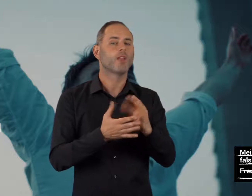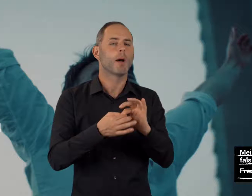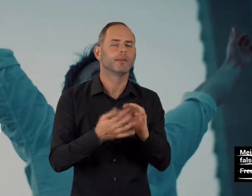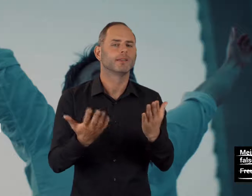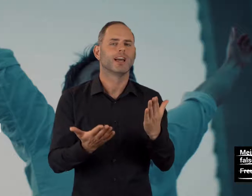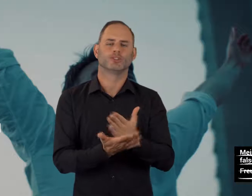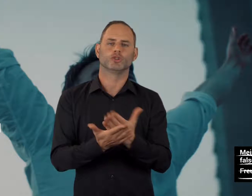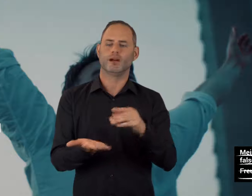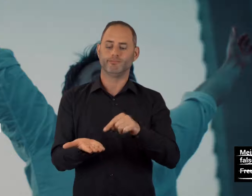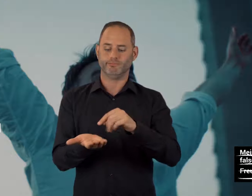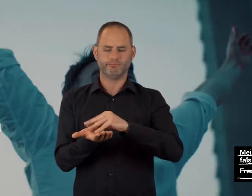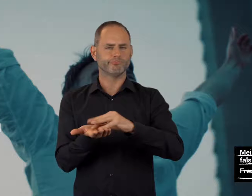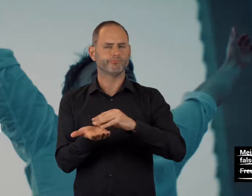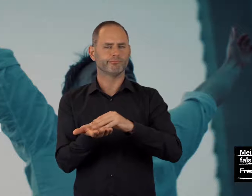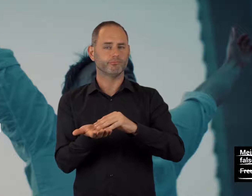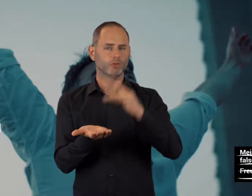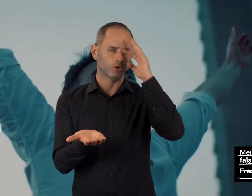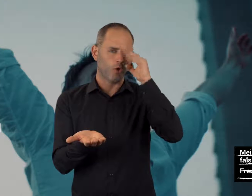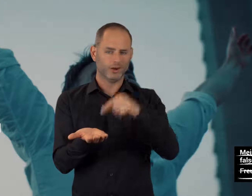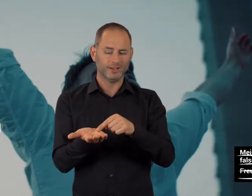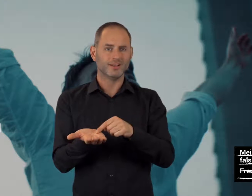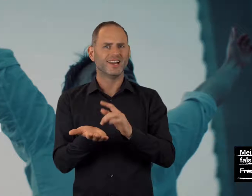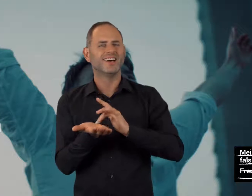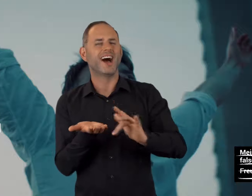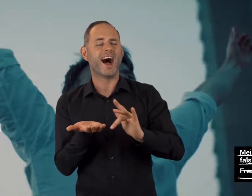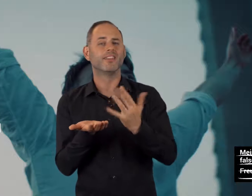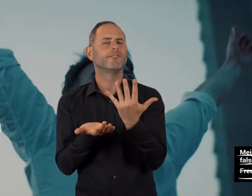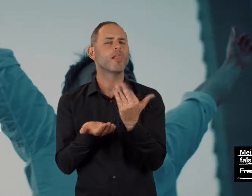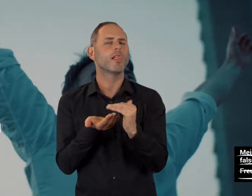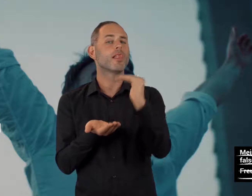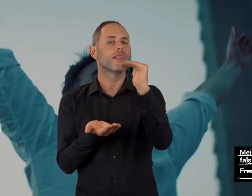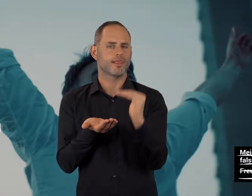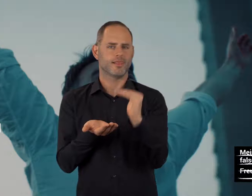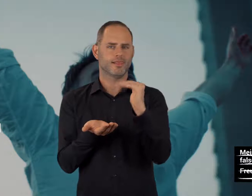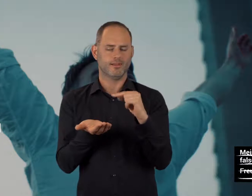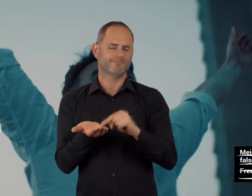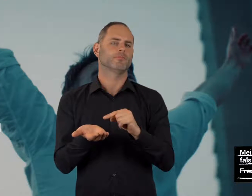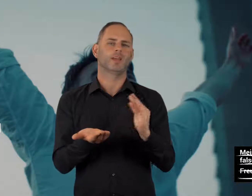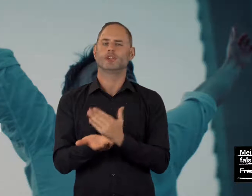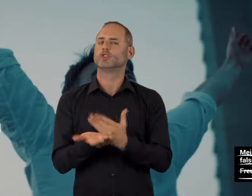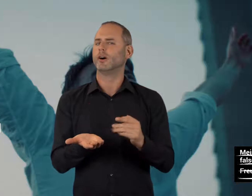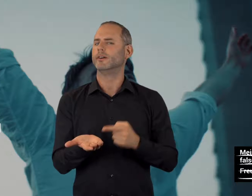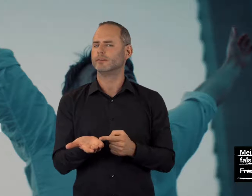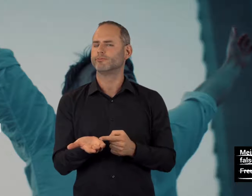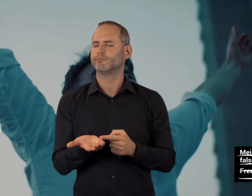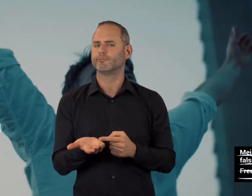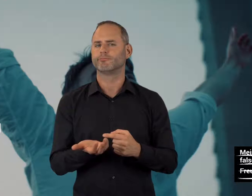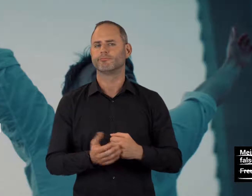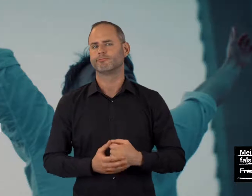Hier spielt auch der Reinheitsgrad der Droge eine entscheidende Rolle.